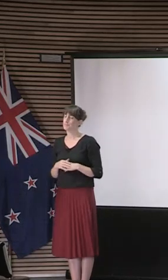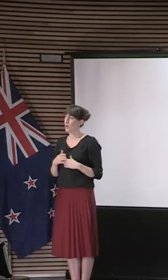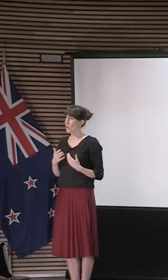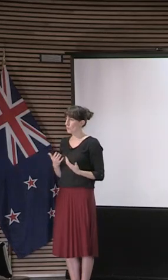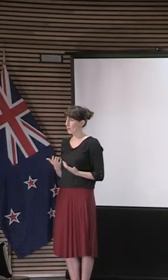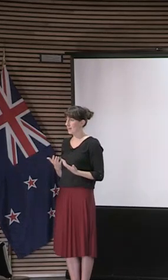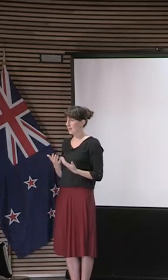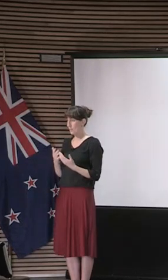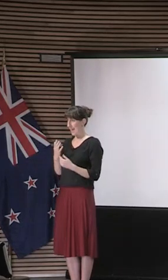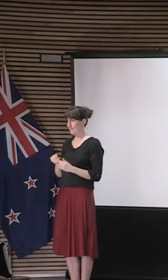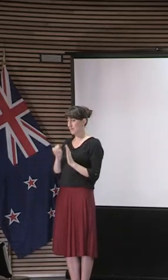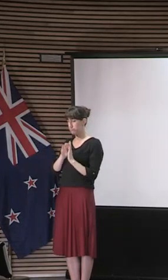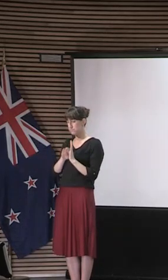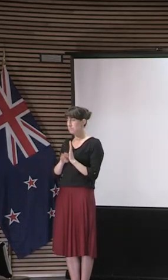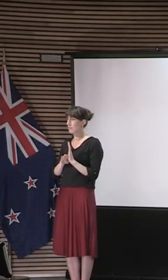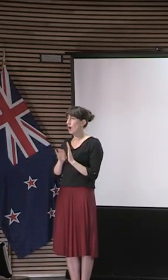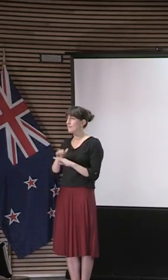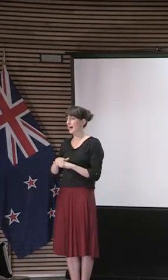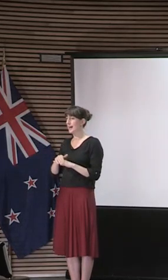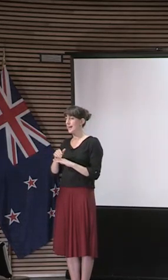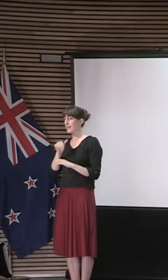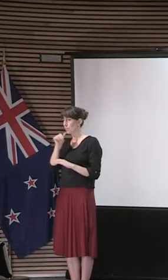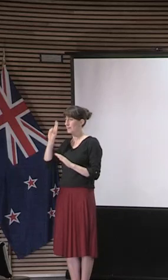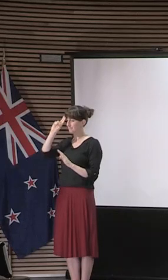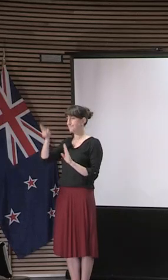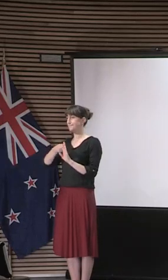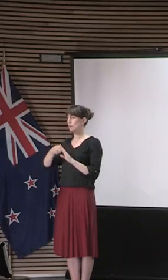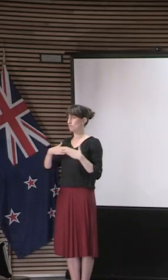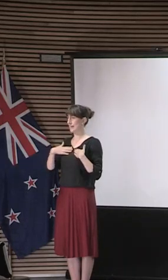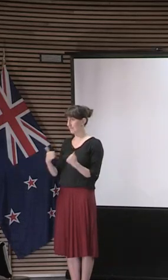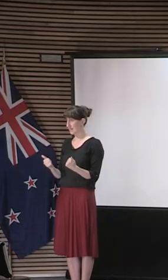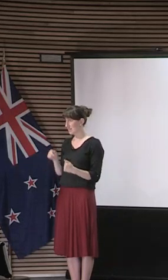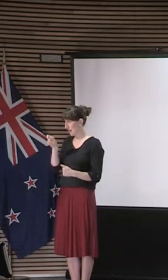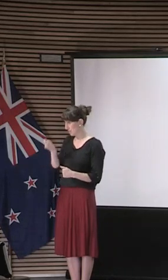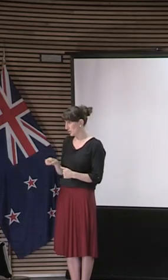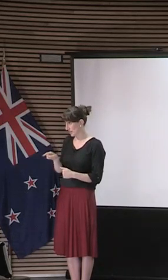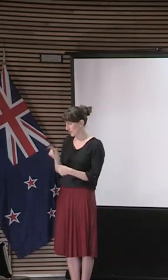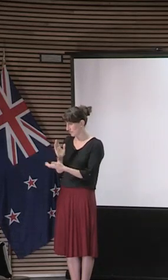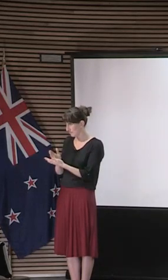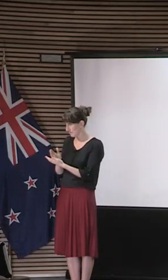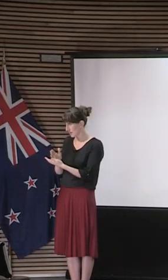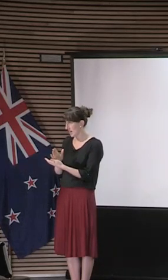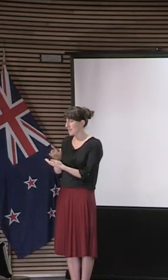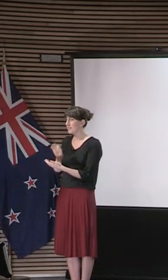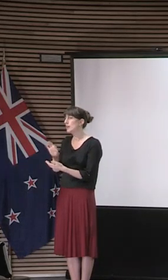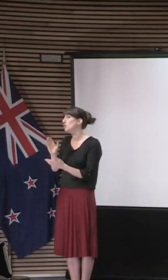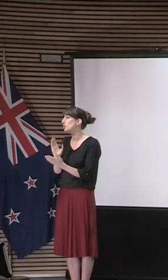kei reira nga tangata o tera tangata, na ratou ano, kua korerotia nei kua ora mai ratou, a, kei te hoki mai ano kei muri ano kei waho, penei i tenei keehi, me te tuku atu i te